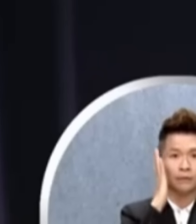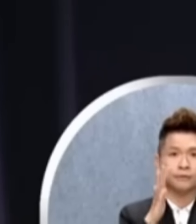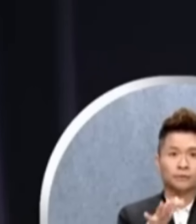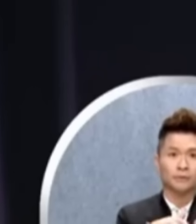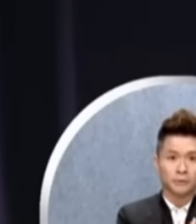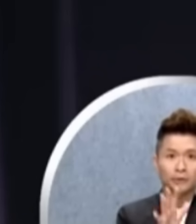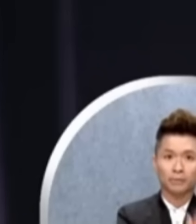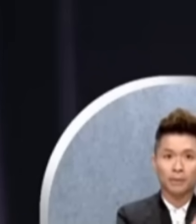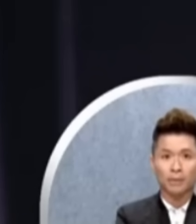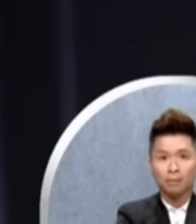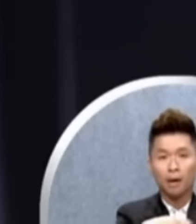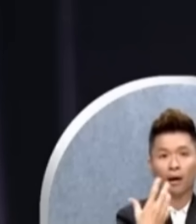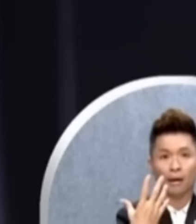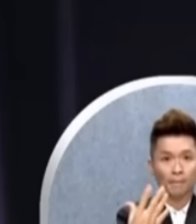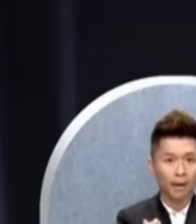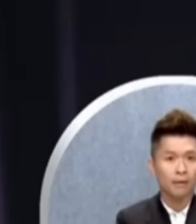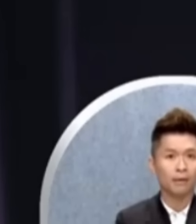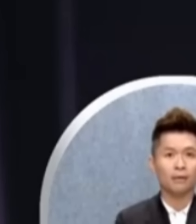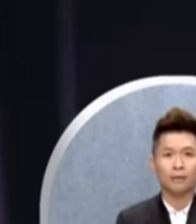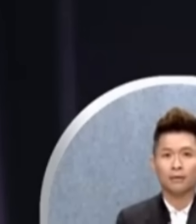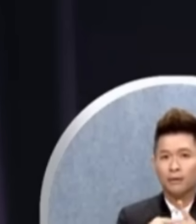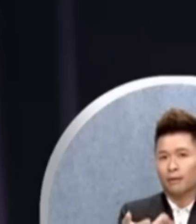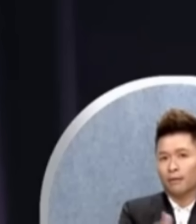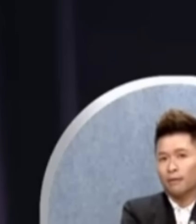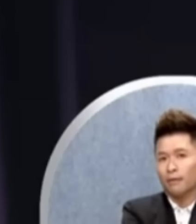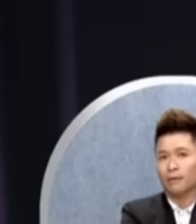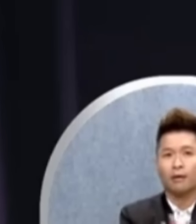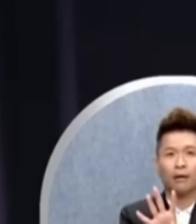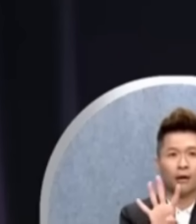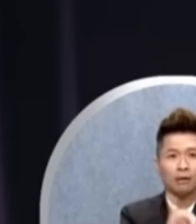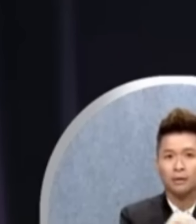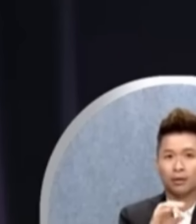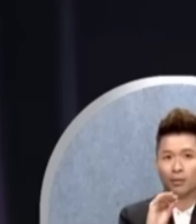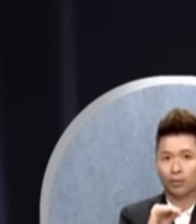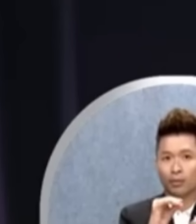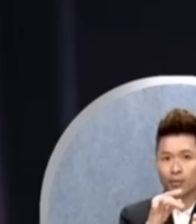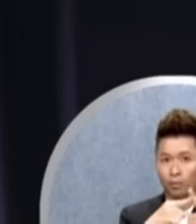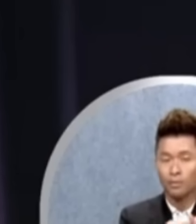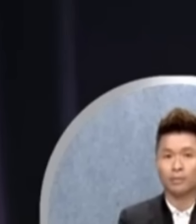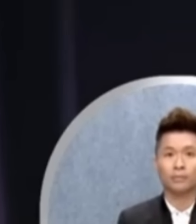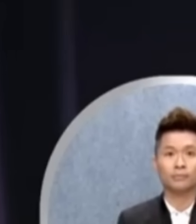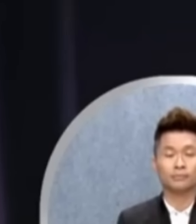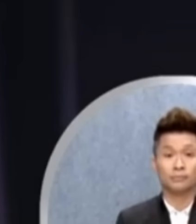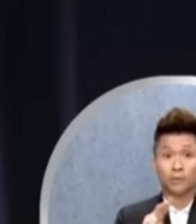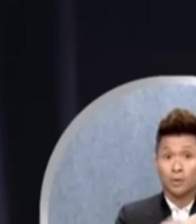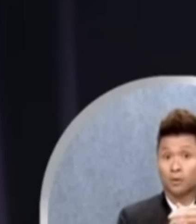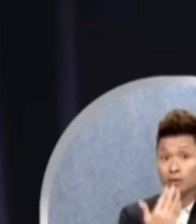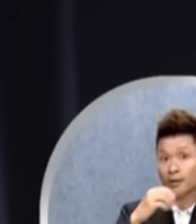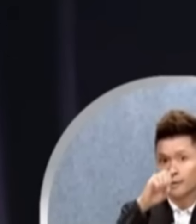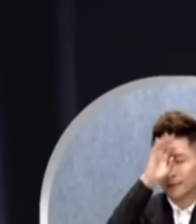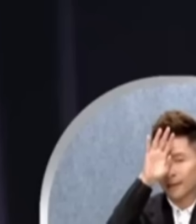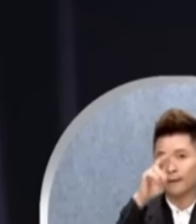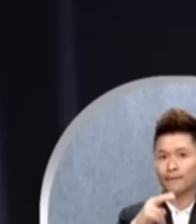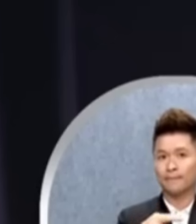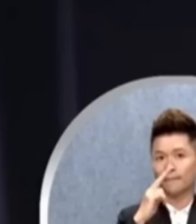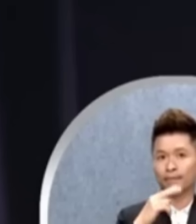經濟是一塌糊塗 幾千萬人死亡 等於老天爺給了共產黨 一個最好的禮物 199 00:07:44,64 --> 00:07:44,464 鄧小平